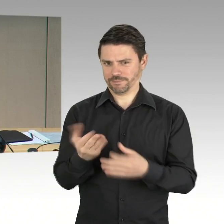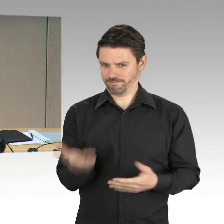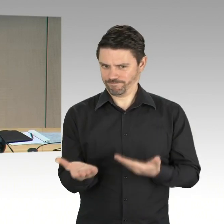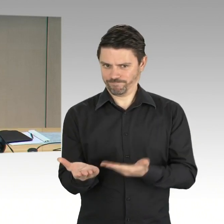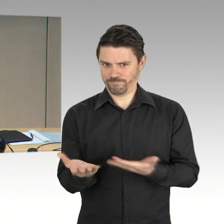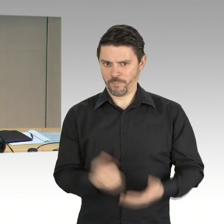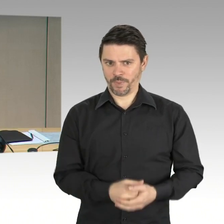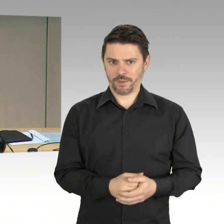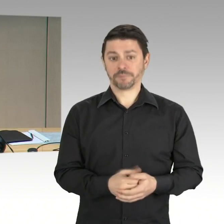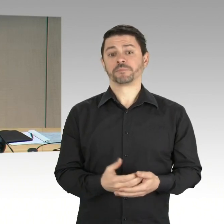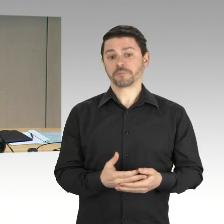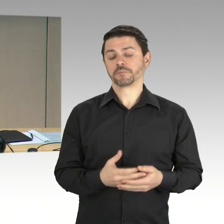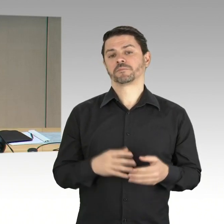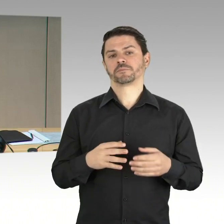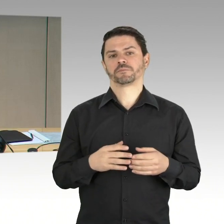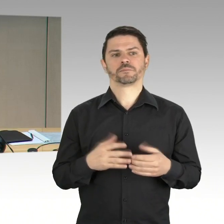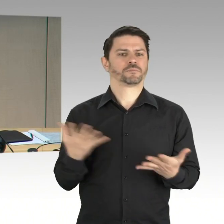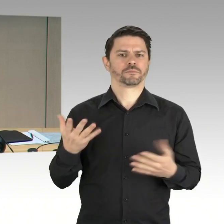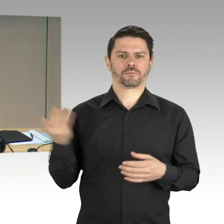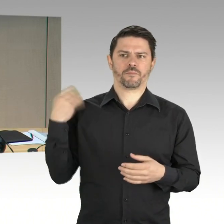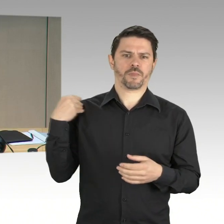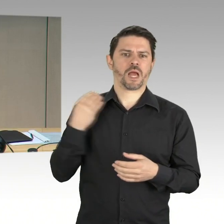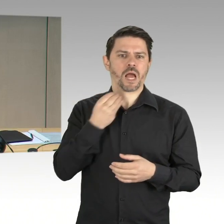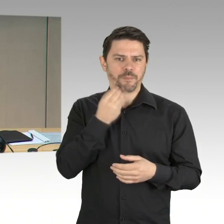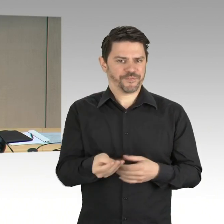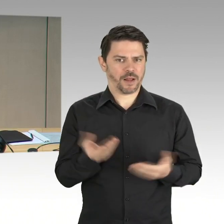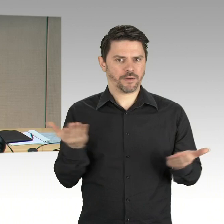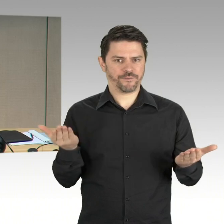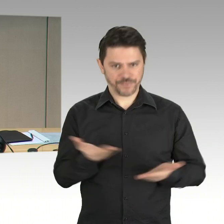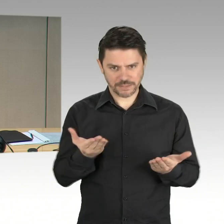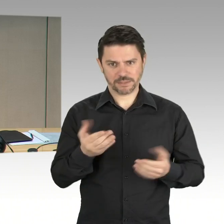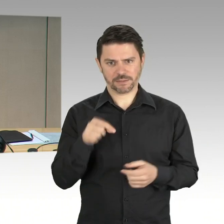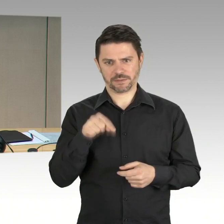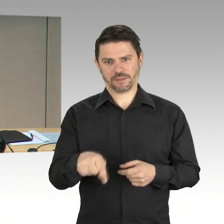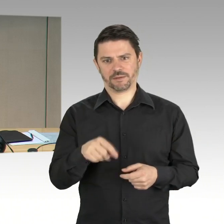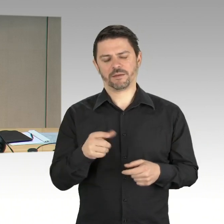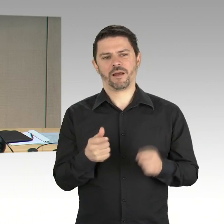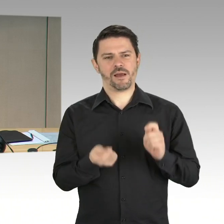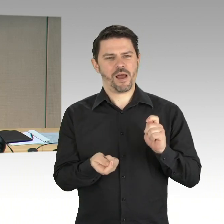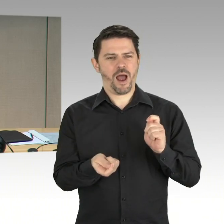haben eine namentliche Abstimmung beantragt. Ich bitte deshalb den Saaldienst, die vorgesehenen Tische aufzustellen